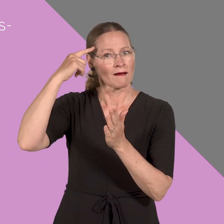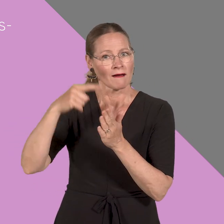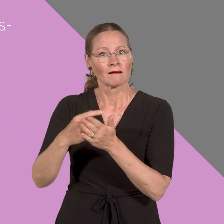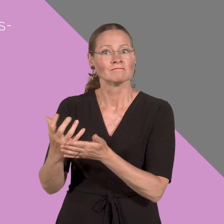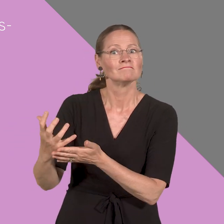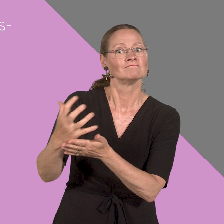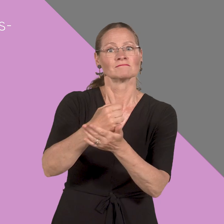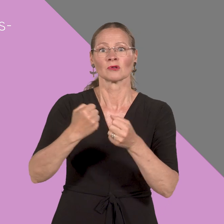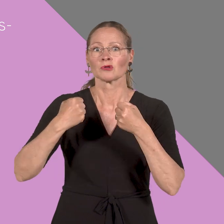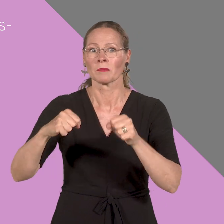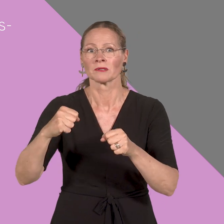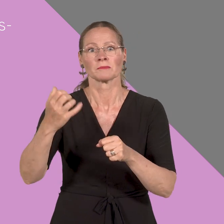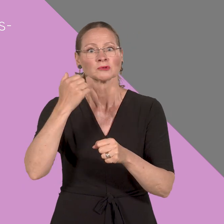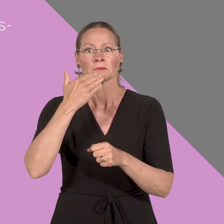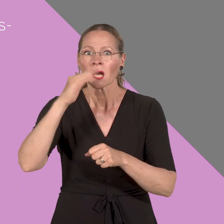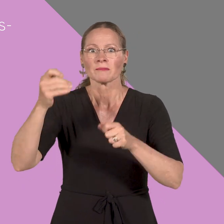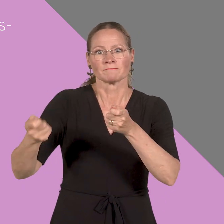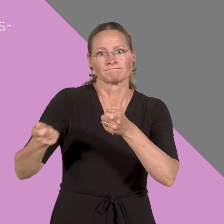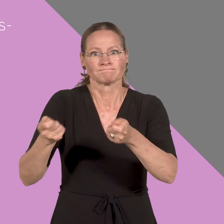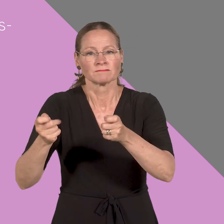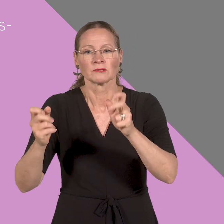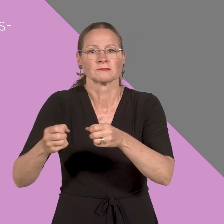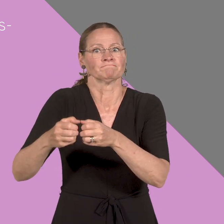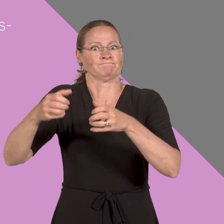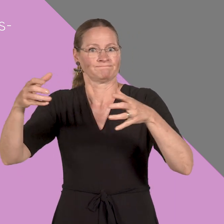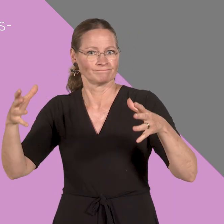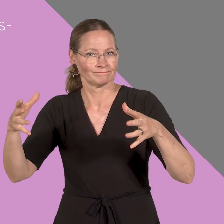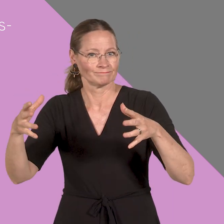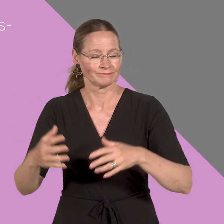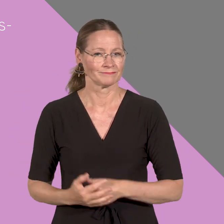jonka avulla keräystoimintaa pystytään paremmin hallinnoimaan sekä kasvattamaan.